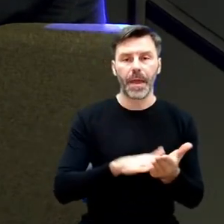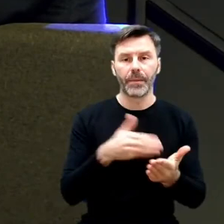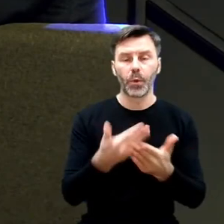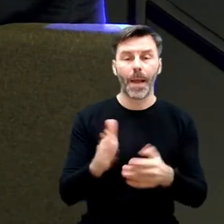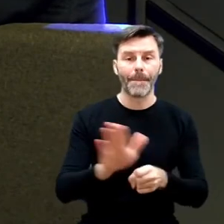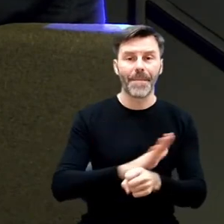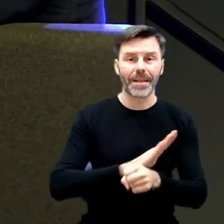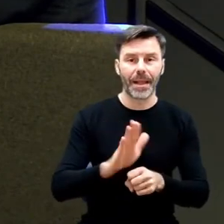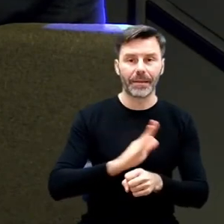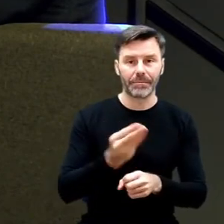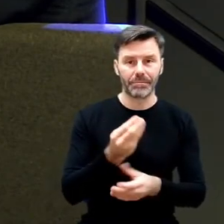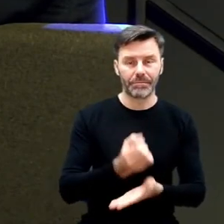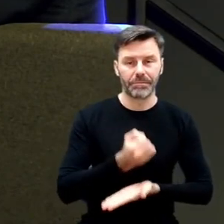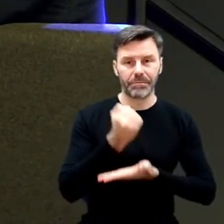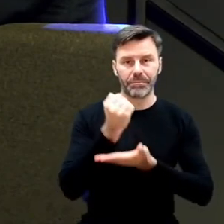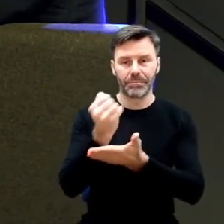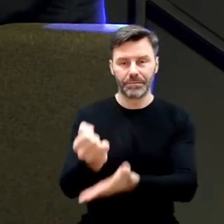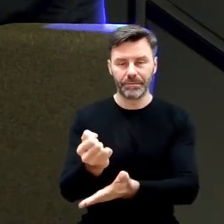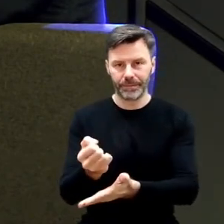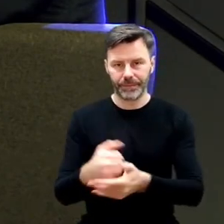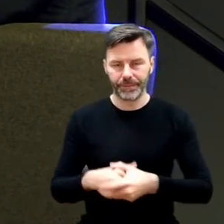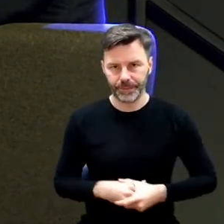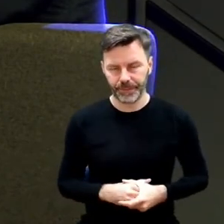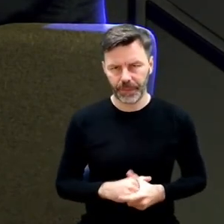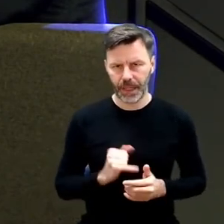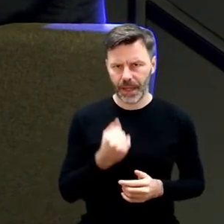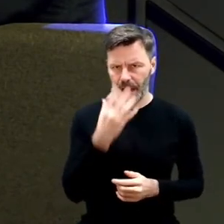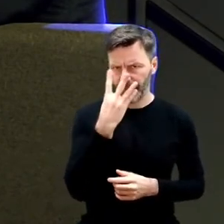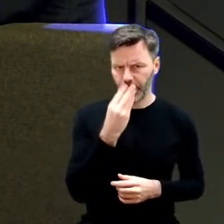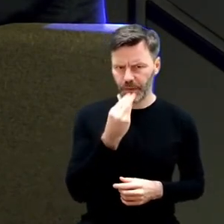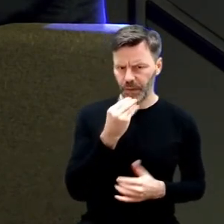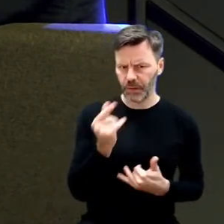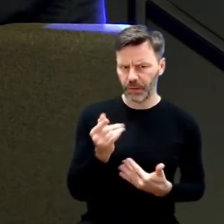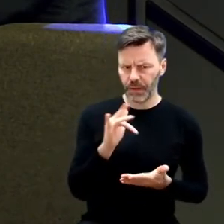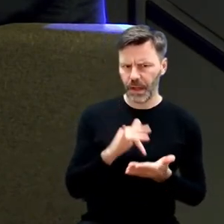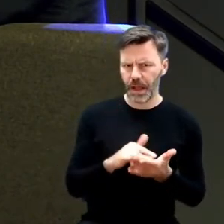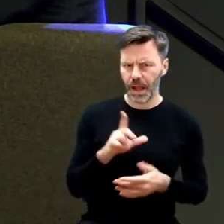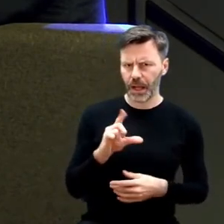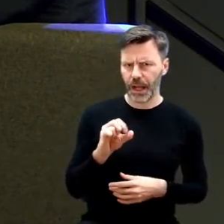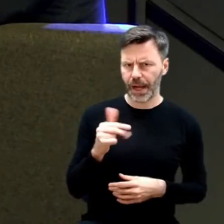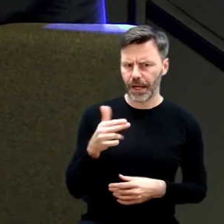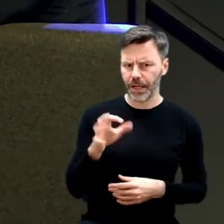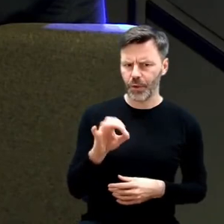więc jak wygląda ten system właśnie w Karolinie. Jak udało się nakłonić też biznes do tego,